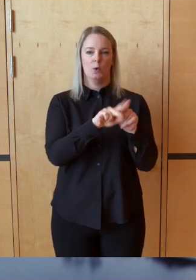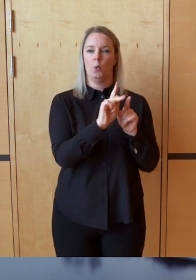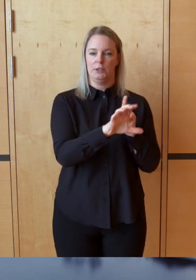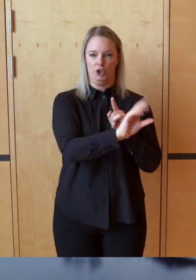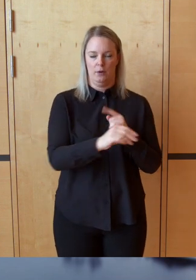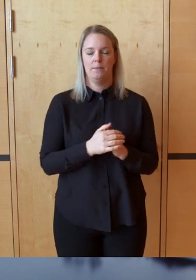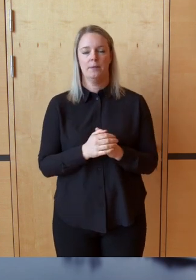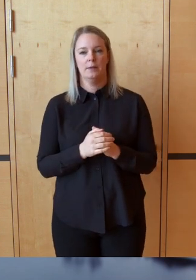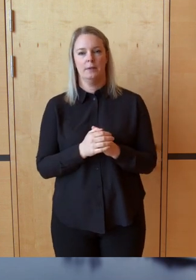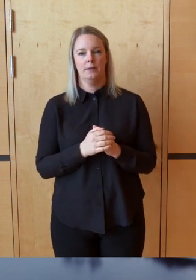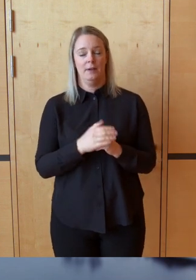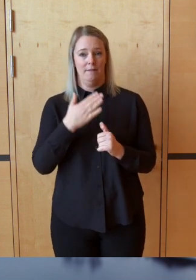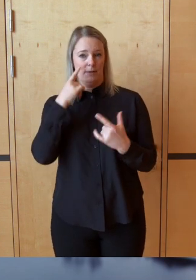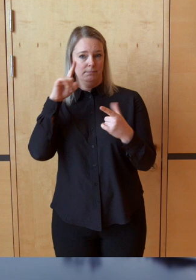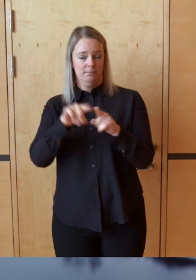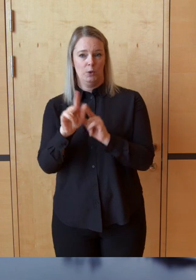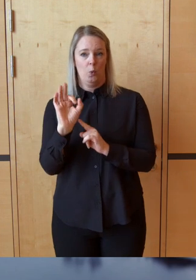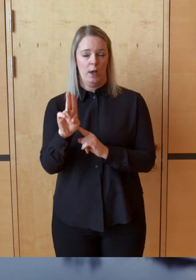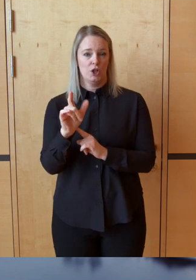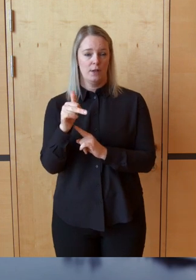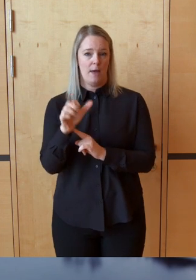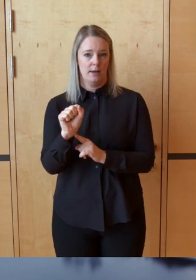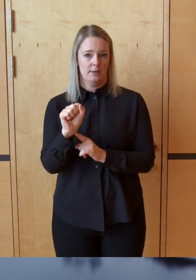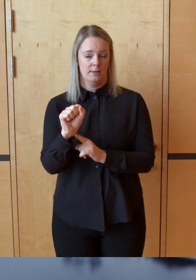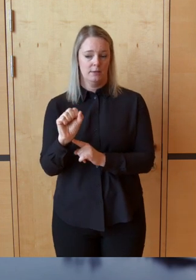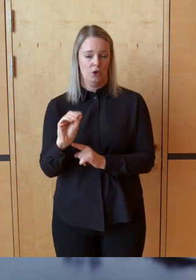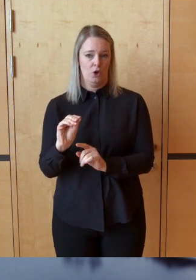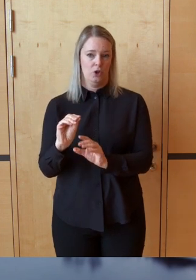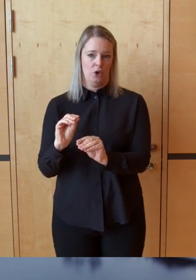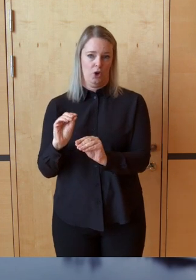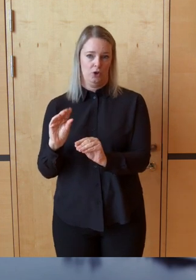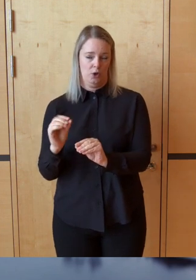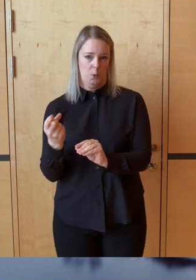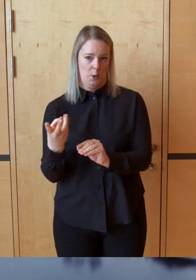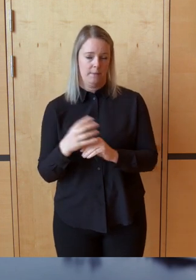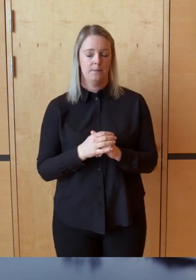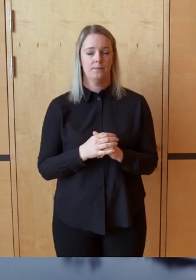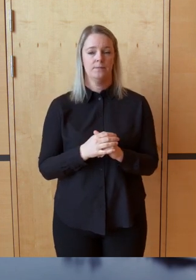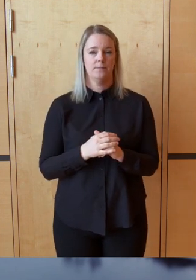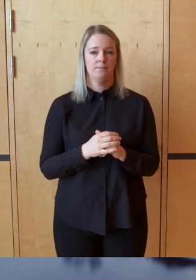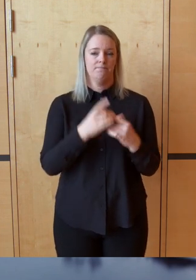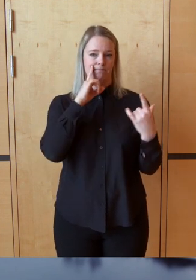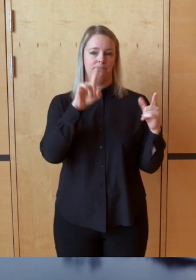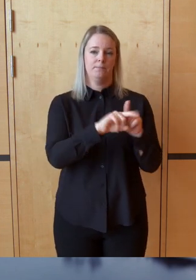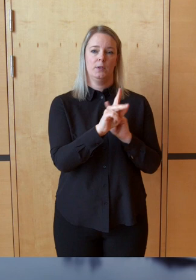Vill komma ifrån Johan Söderberg förslag Ja Att jag bifall till kommunstyrelsens förslag